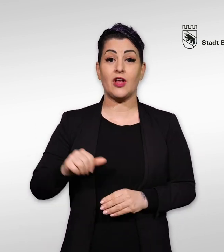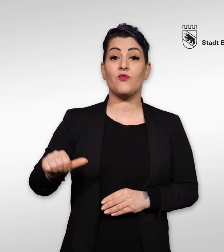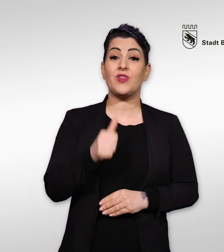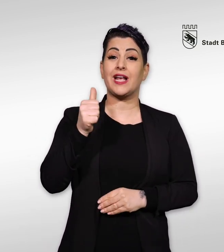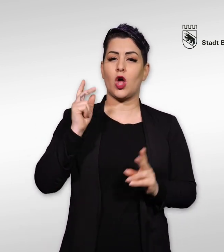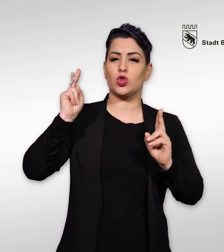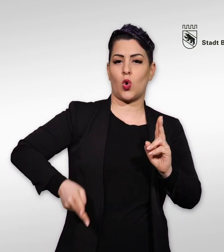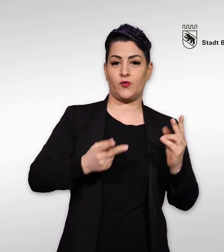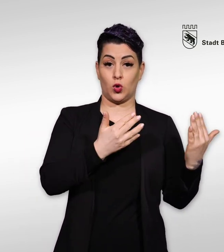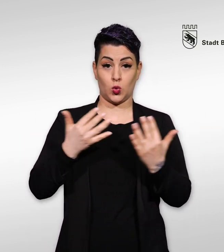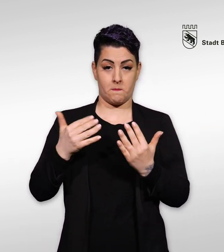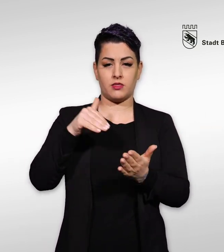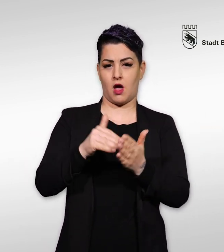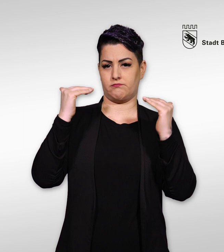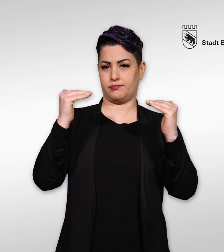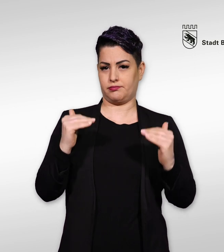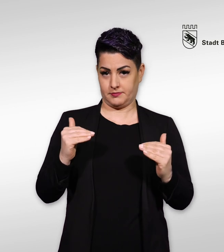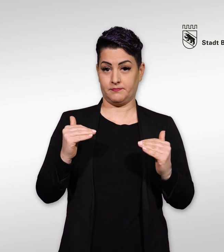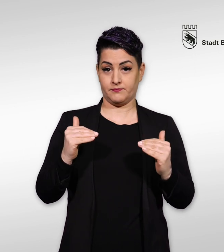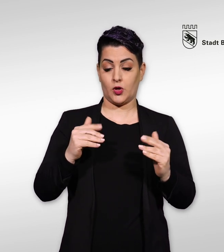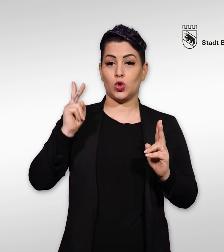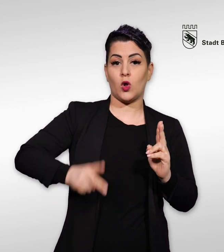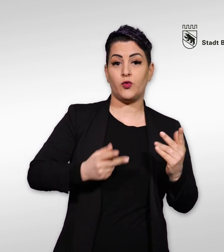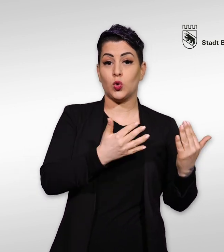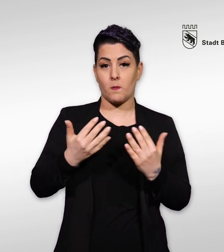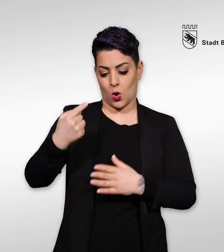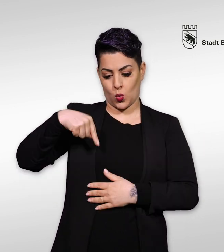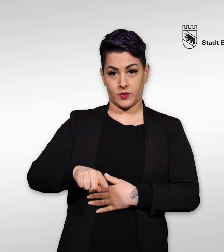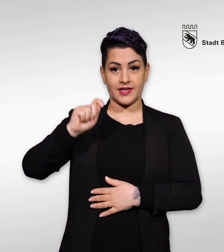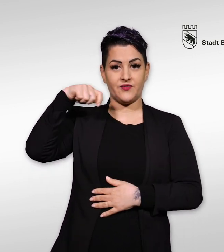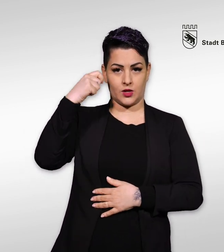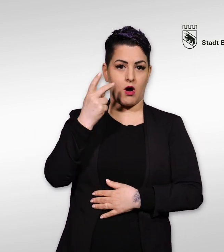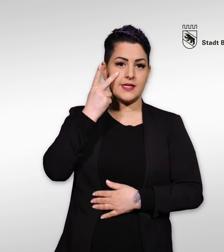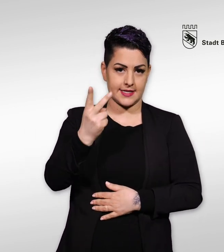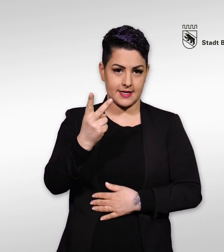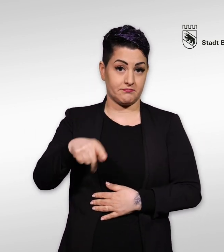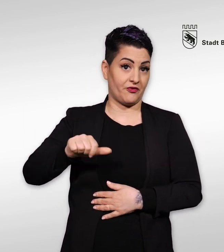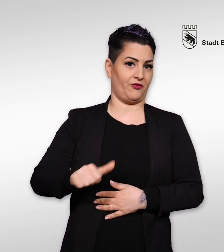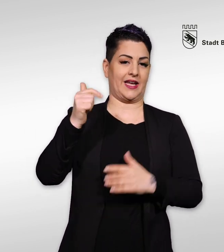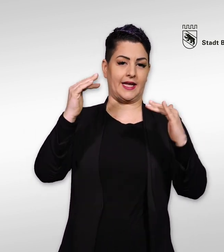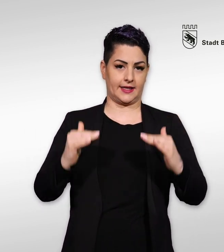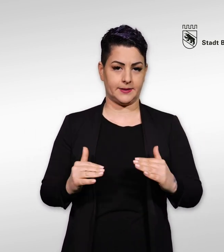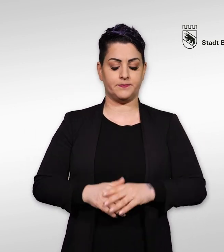Wichtige Notrufnummern Folgende Notrufnummern sind wichtig. Sie finden eine Liste dieser Nummern unter diesem Video.